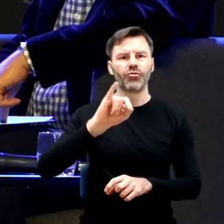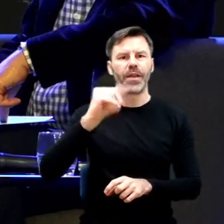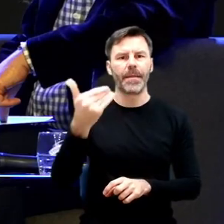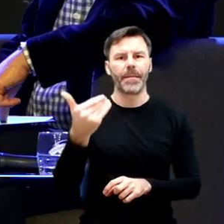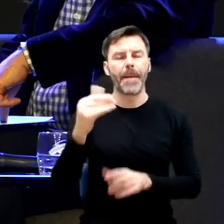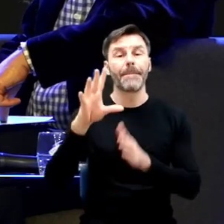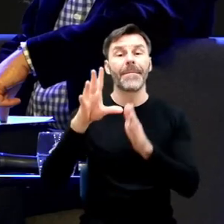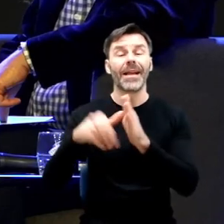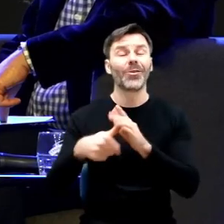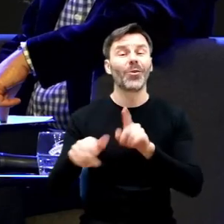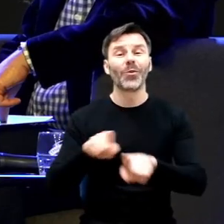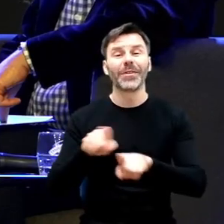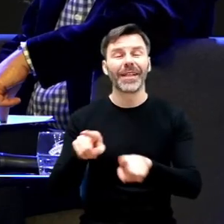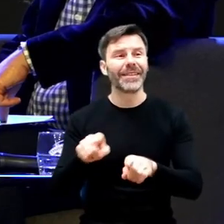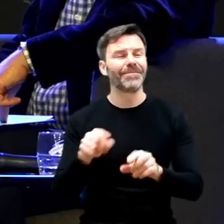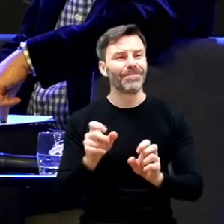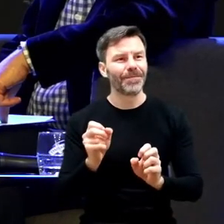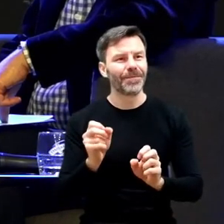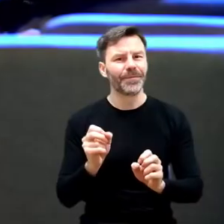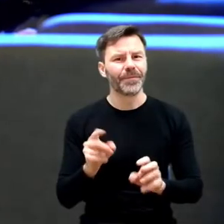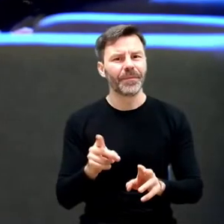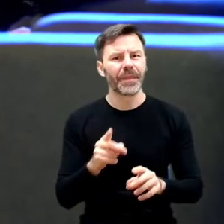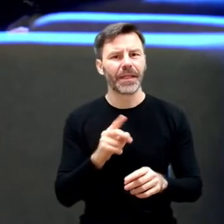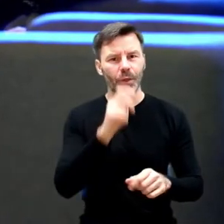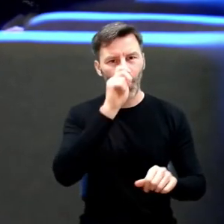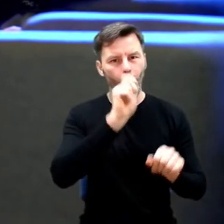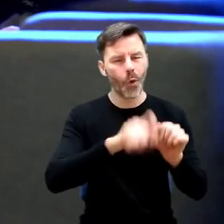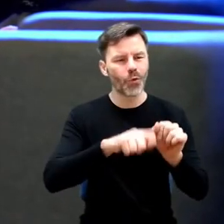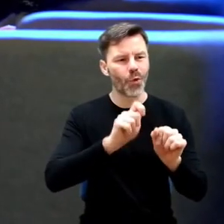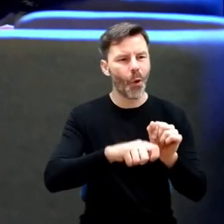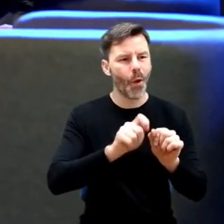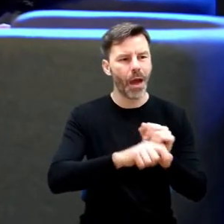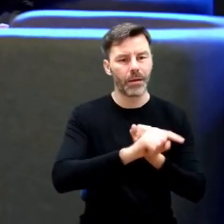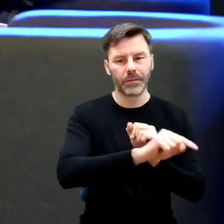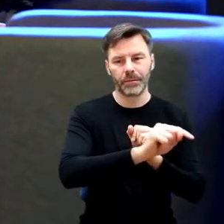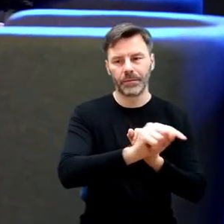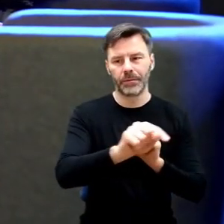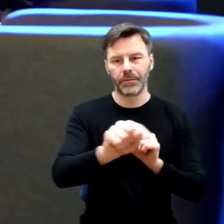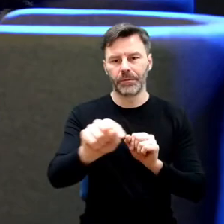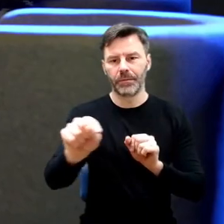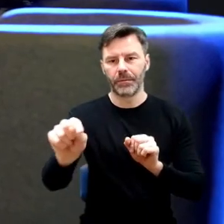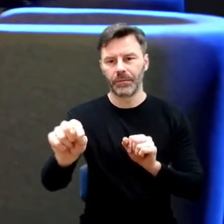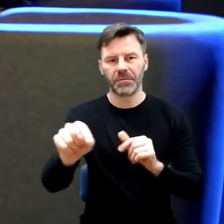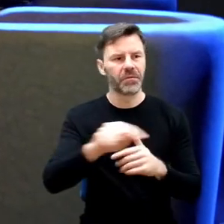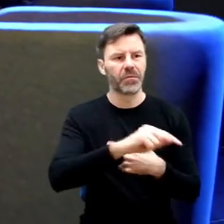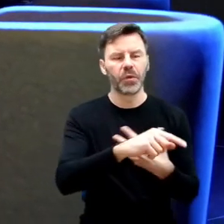sprawujące kontrolę czy nad różnego typu zasobami,